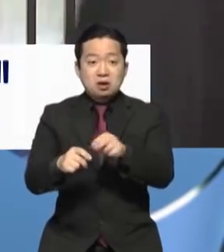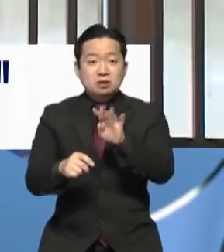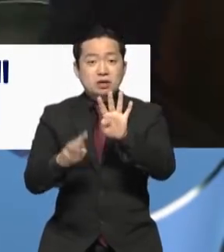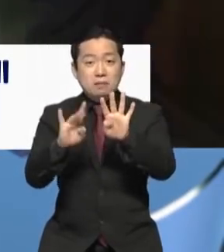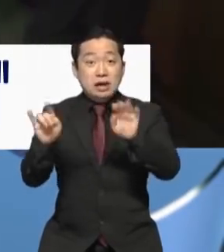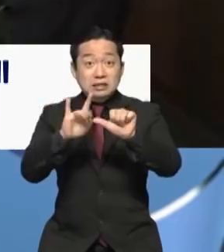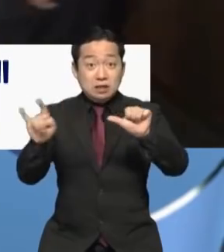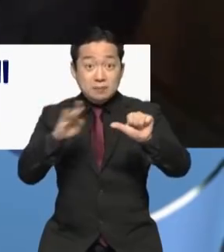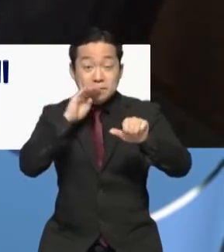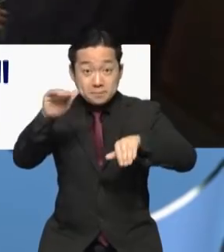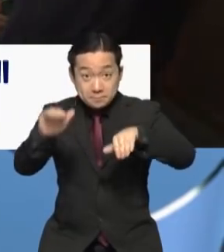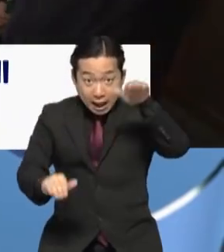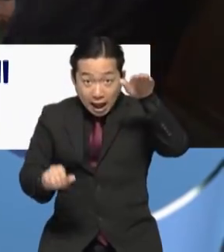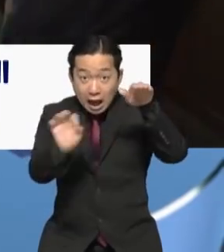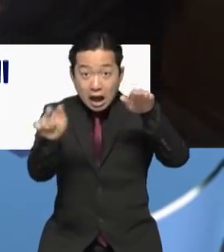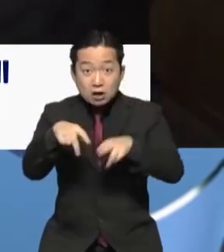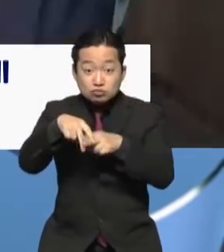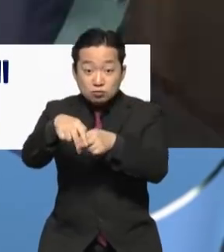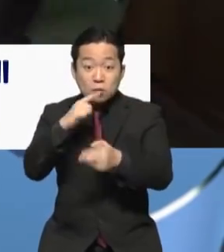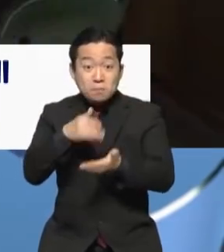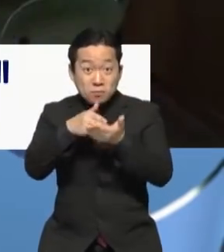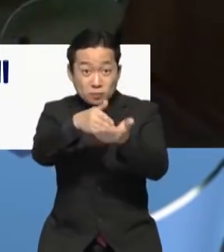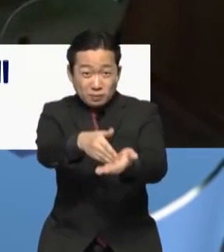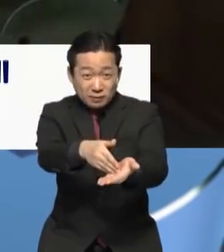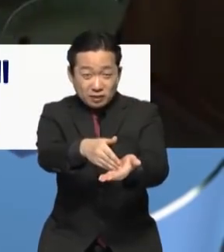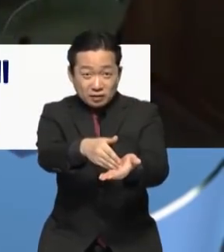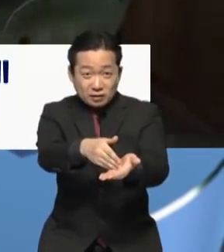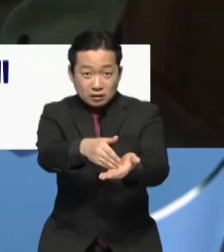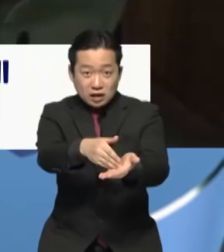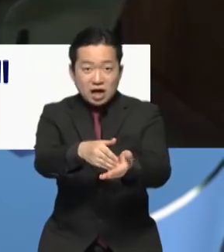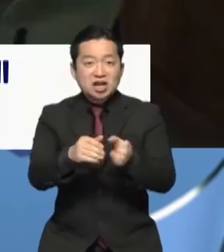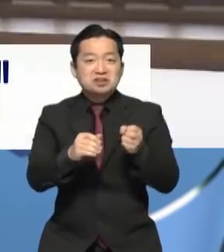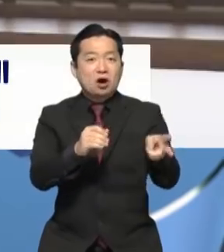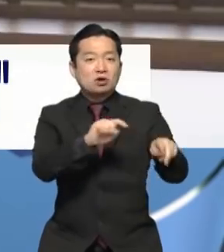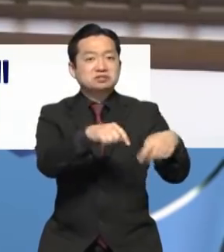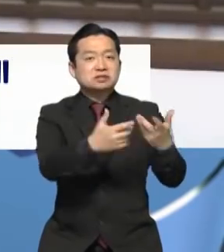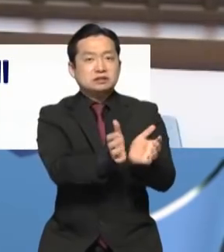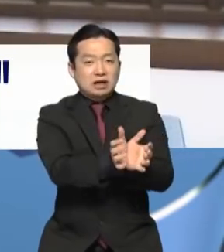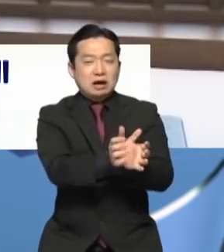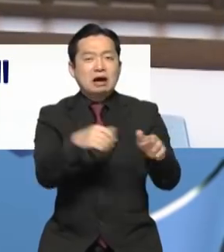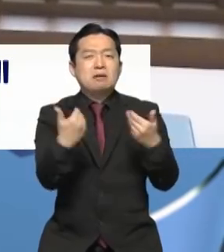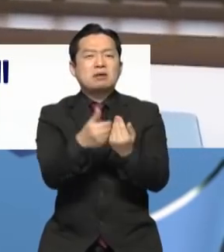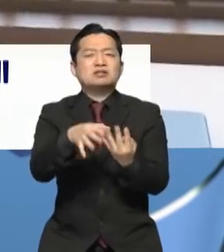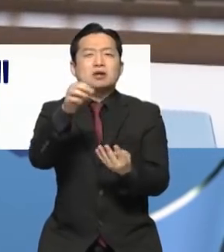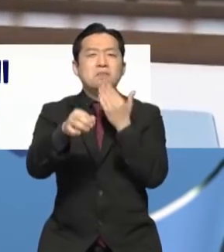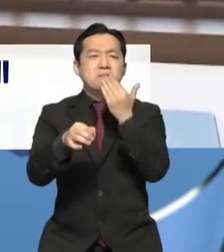상황이지만 안 후보가 제시한 방식으로는 여권 지지층의 역선택 우려가 있기 때문에 절대 받을 수 없다는 겁니다.